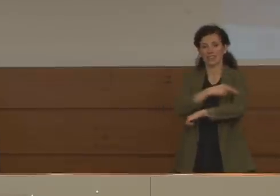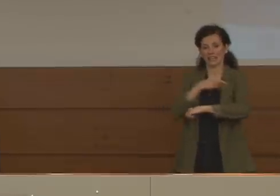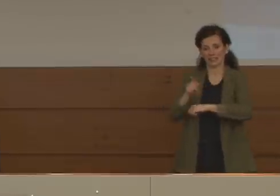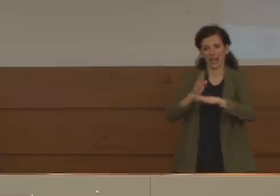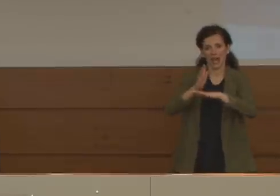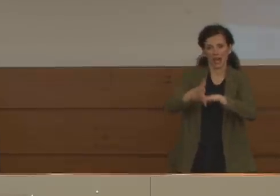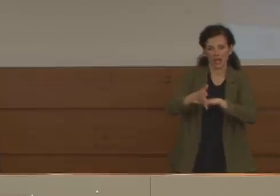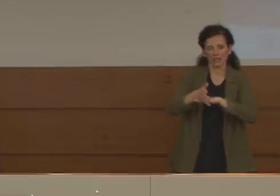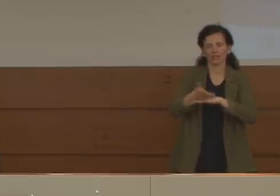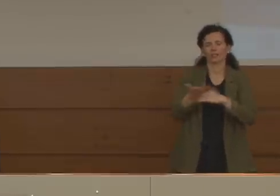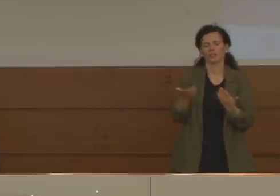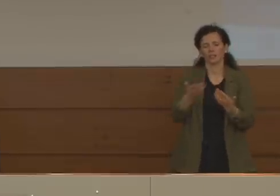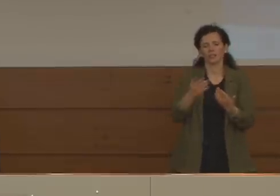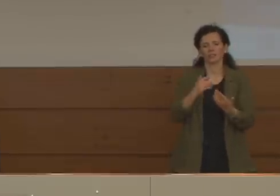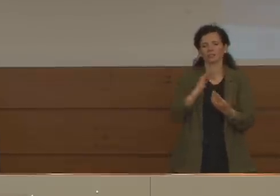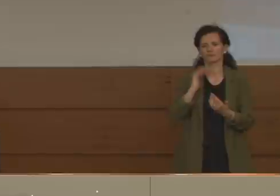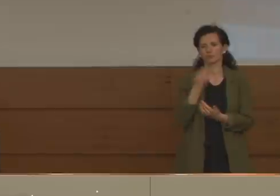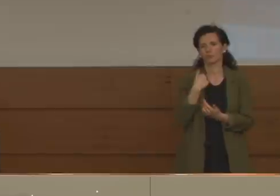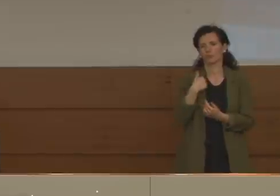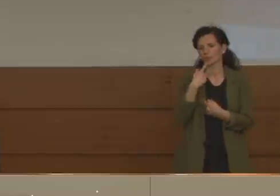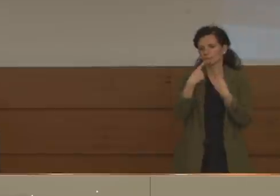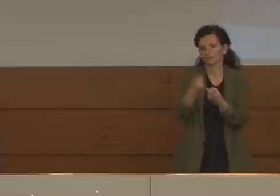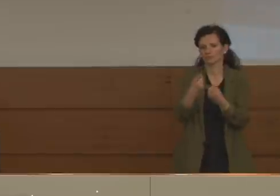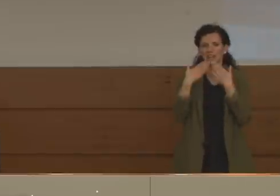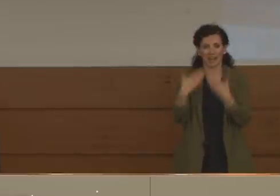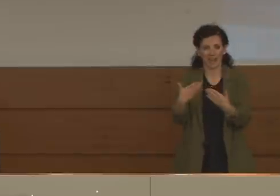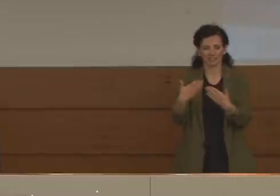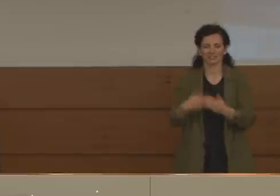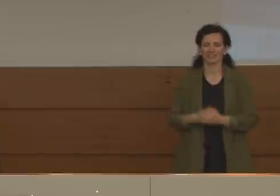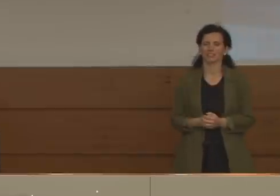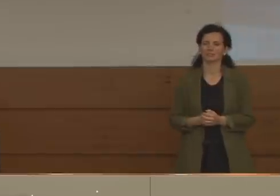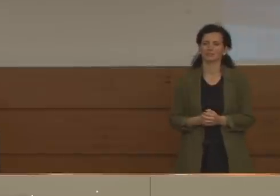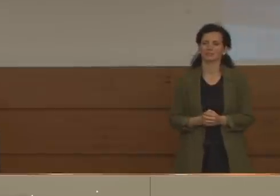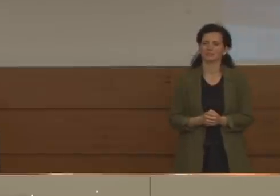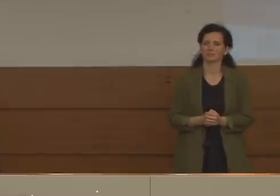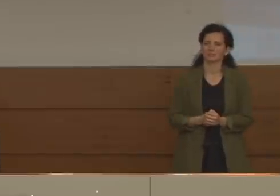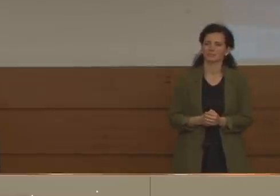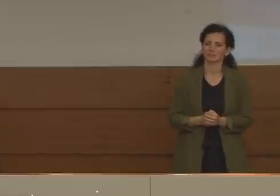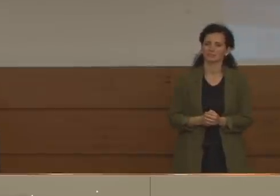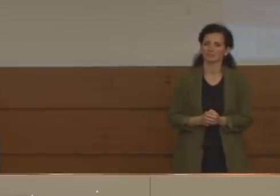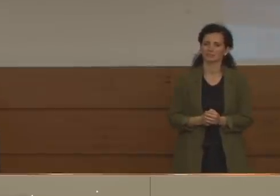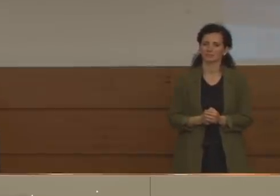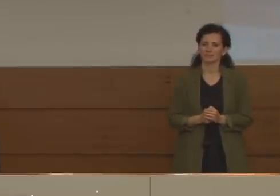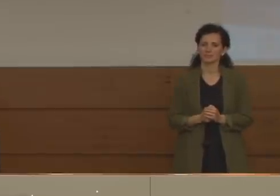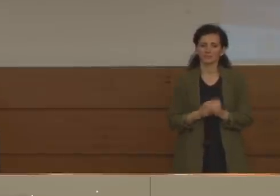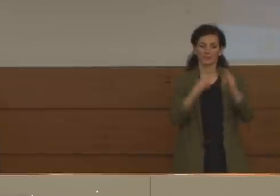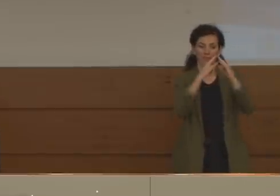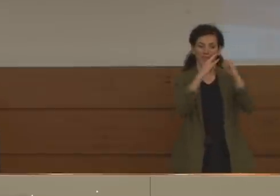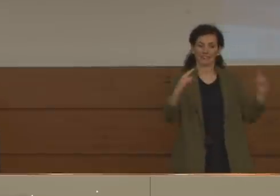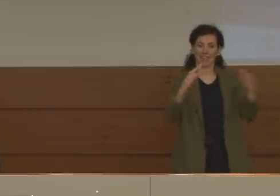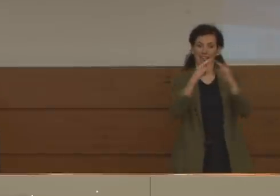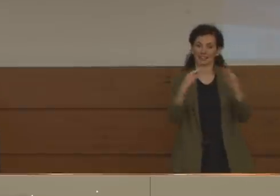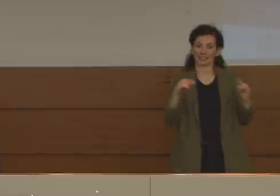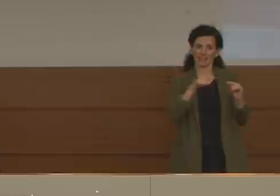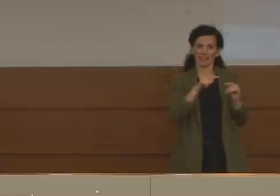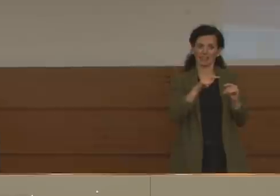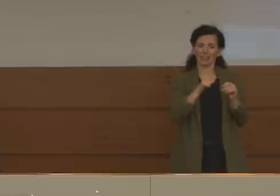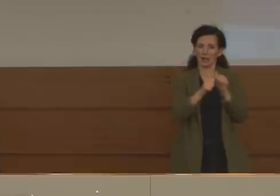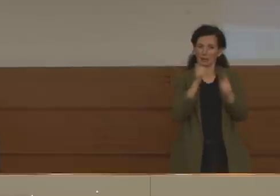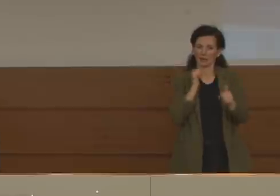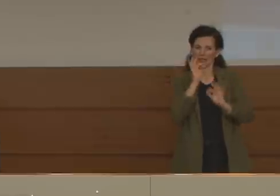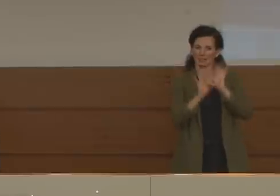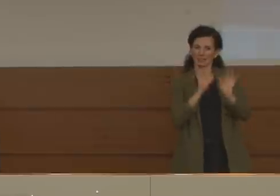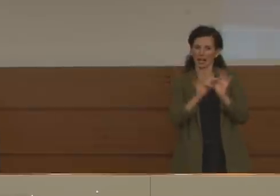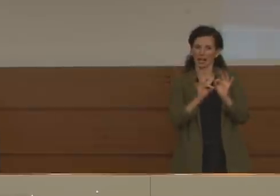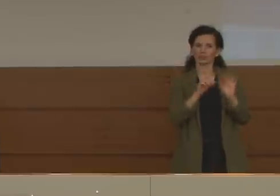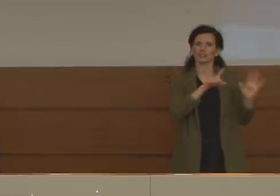tutti quanti ringraziare. Il dato delle tende di pre-triage sono 779 all'esterno